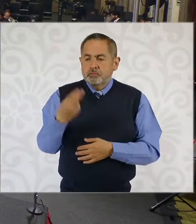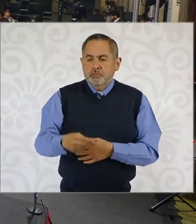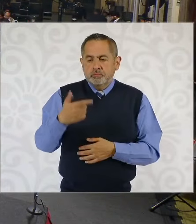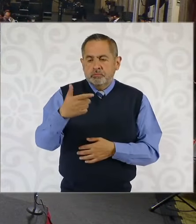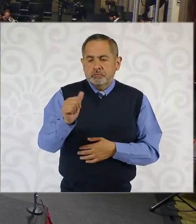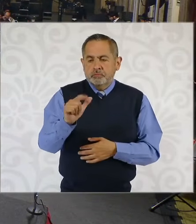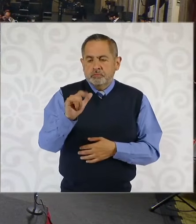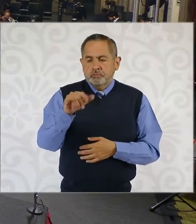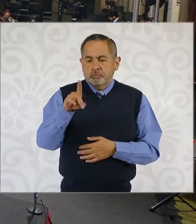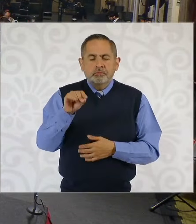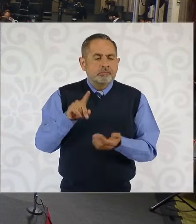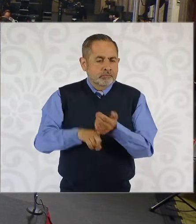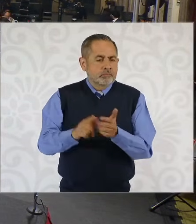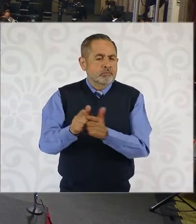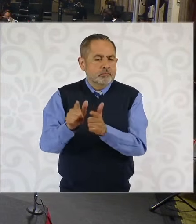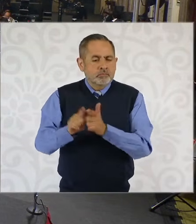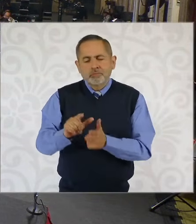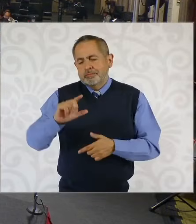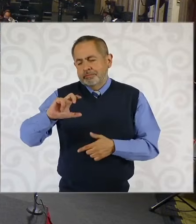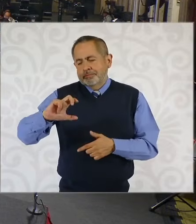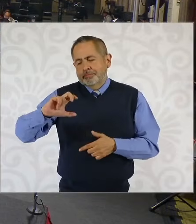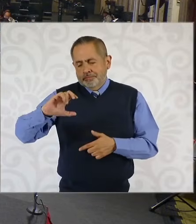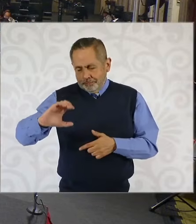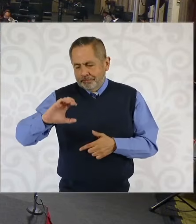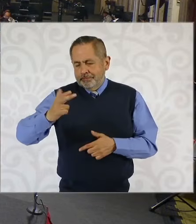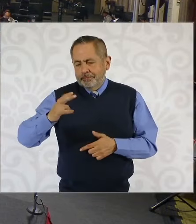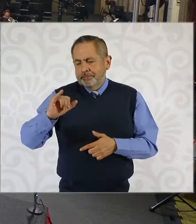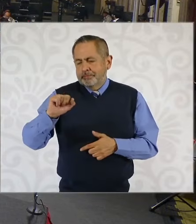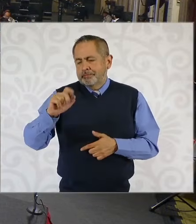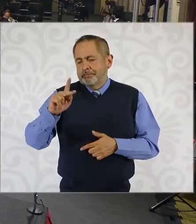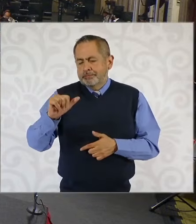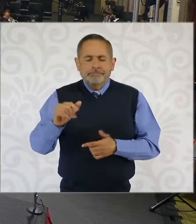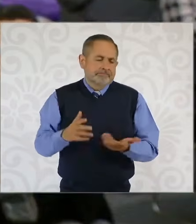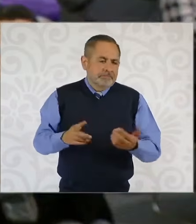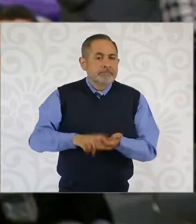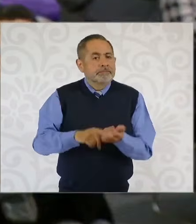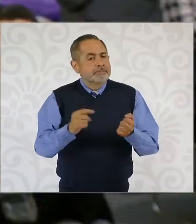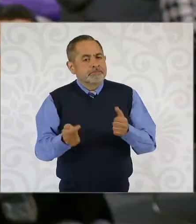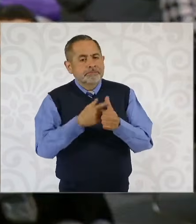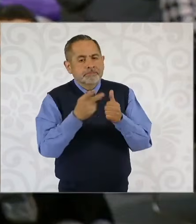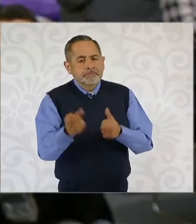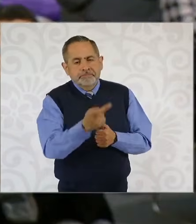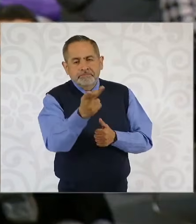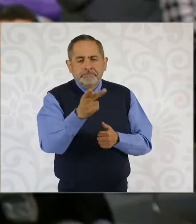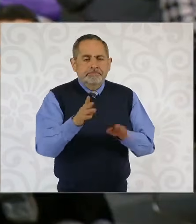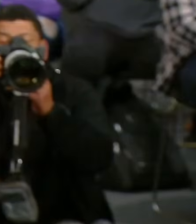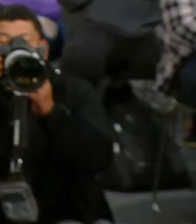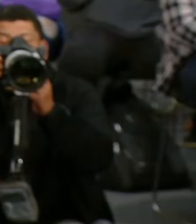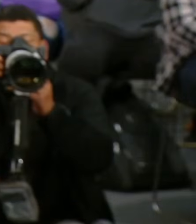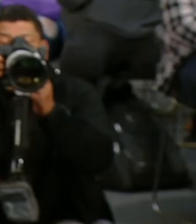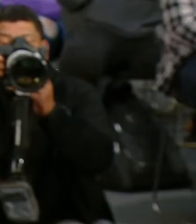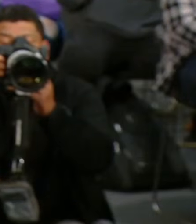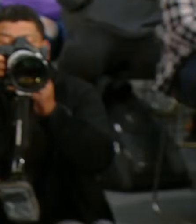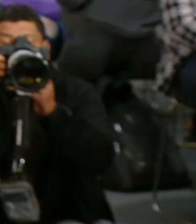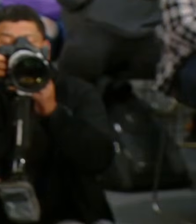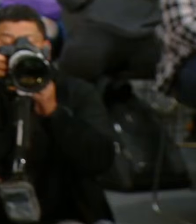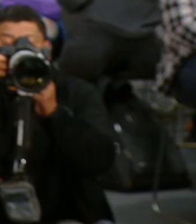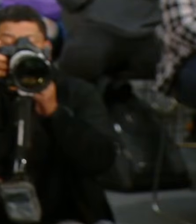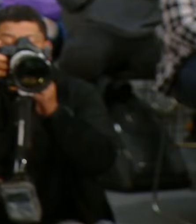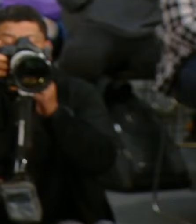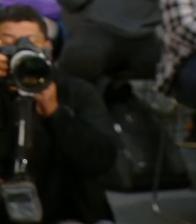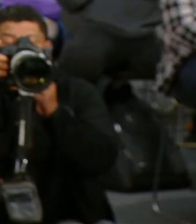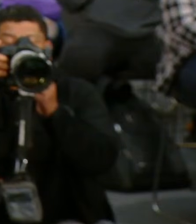media La chispa Eh bueno preguntarle en primera instancia presidenta el día de ayer en la cámara